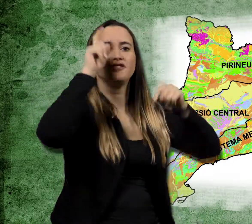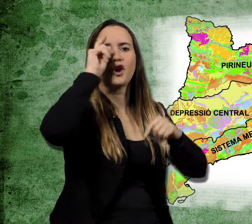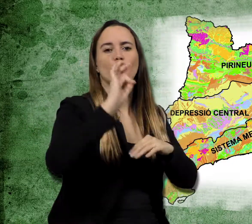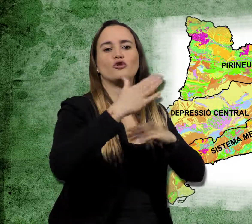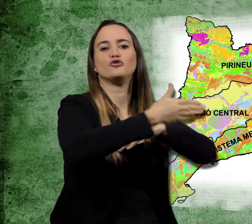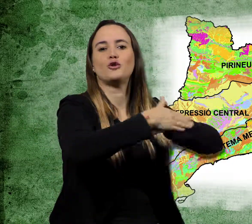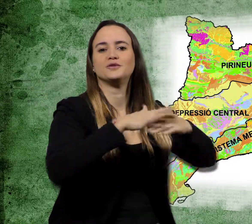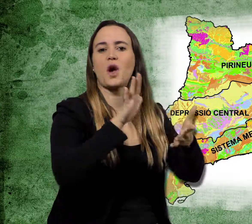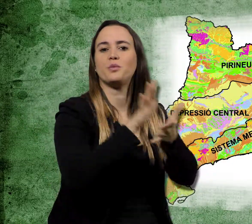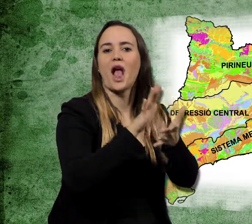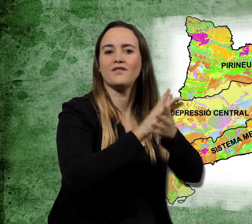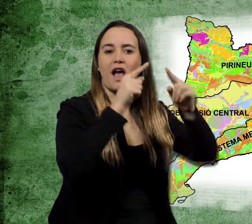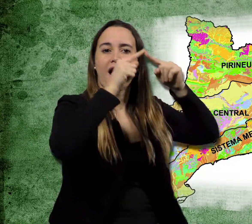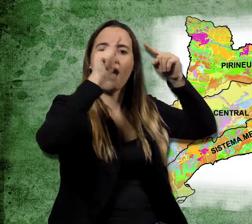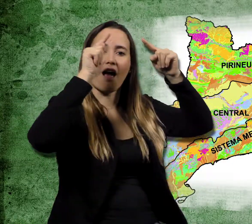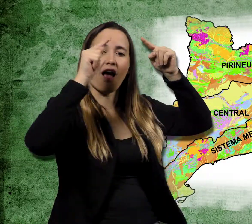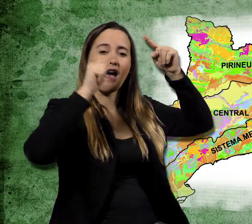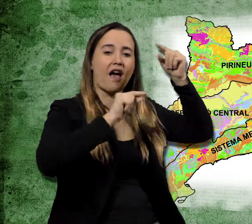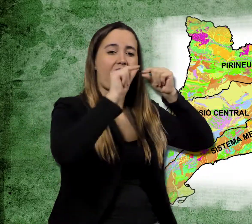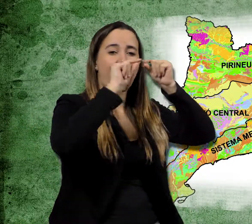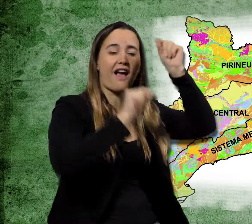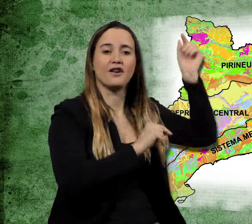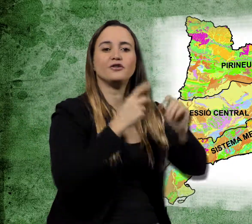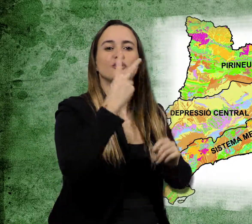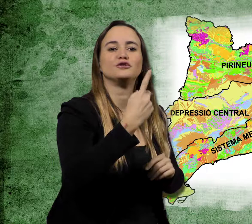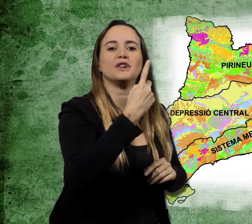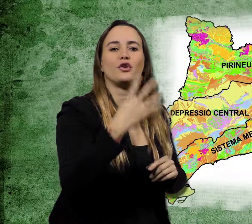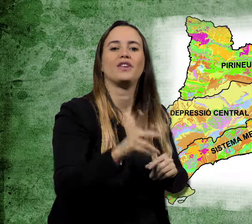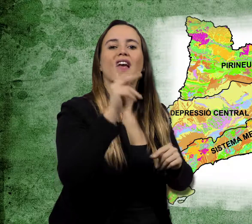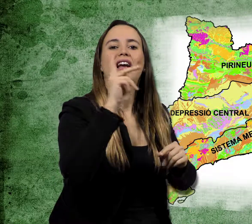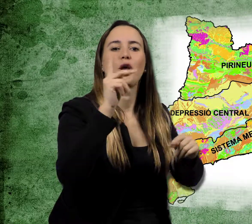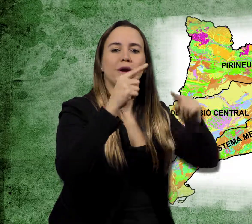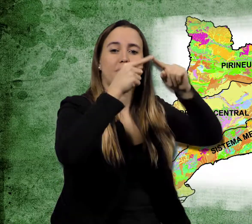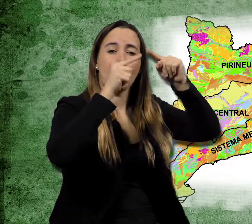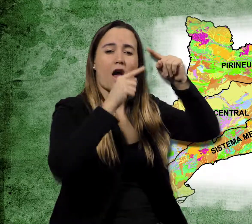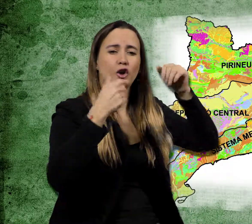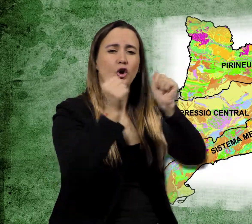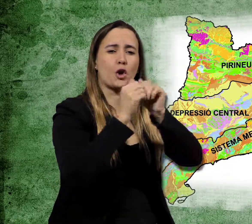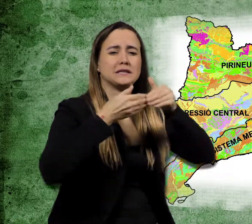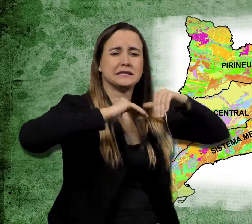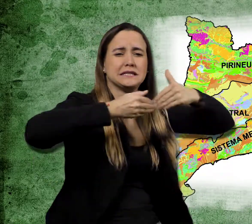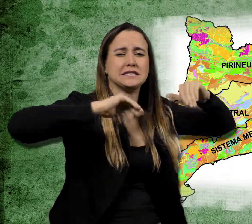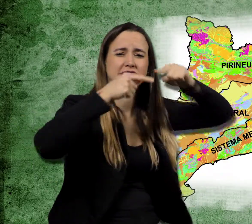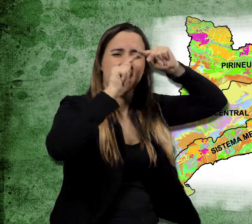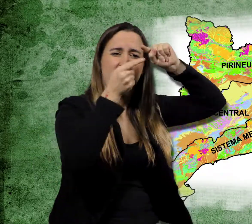que es perllonga al llarg de 214 quilòmetres, alternant zones rocoses